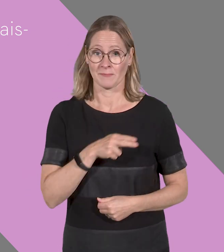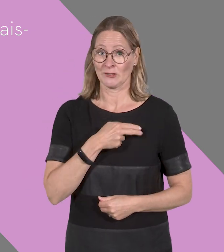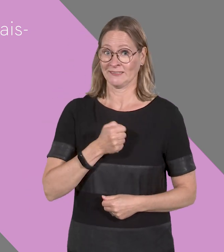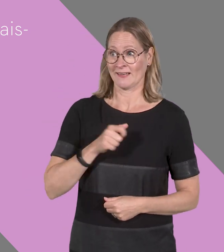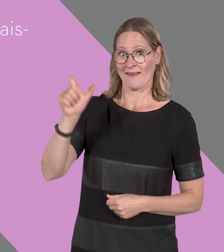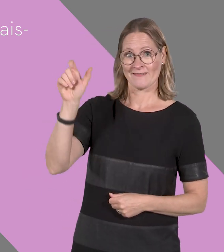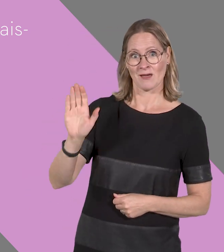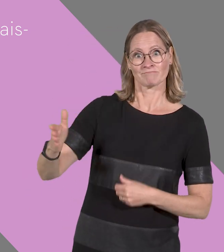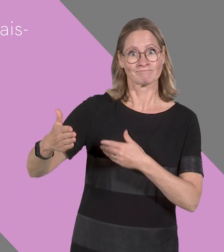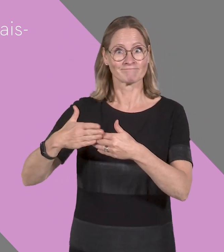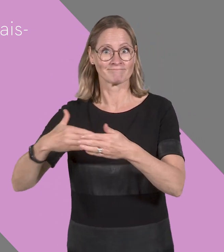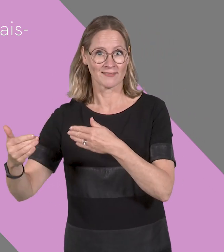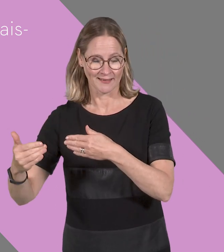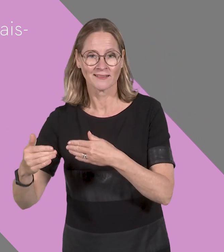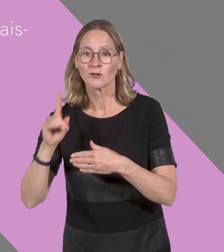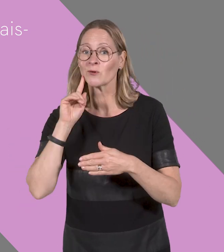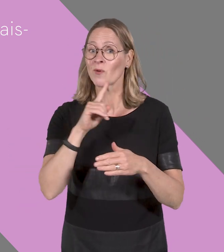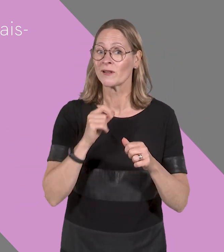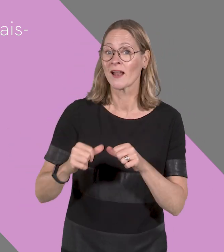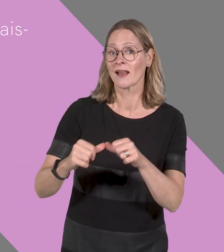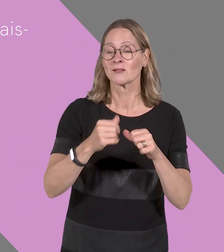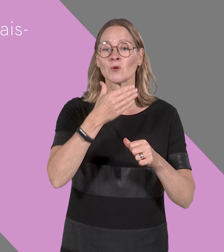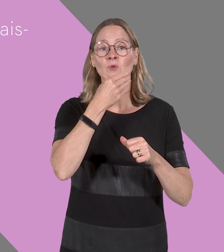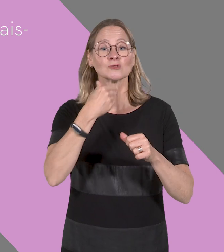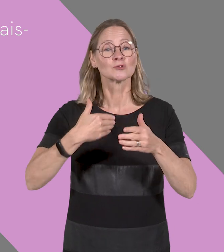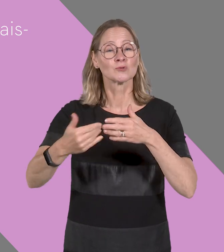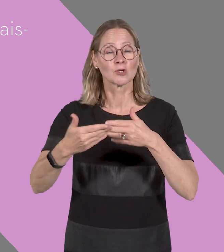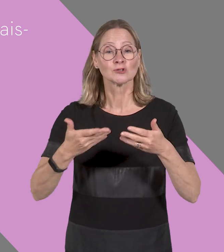Palkinnonsaajan toiminnasta kerrotaan Kuurojen Liiton nuorisotyön -